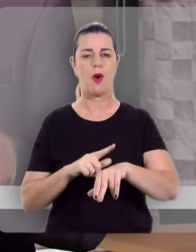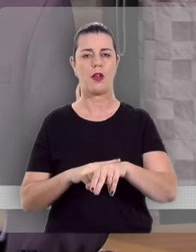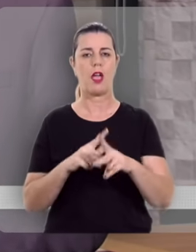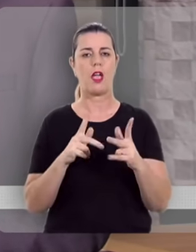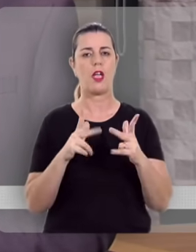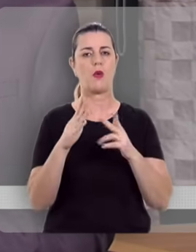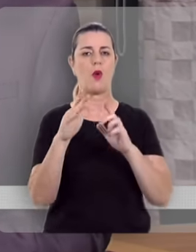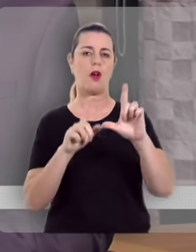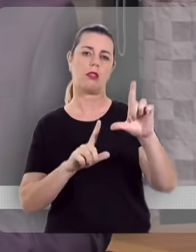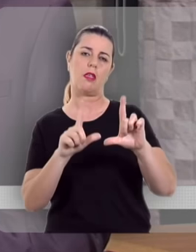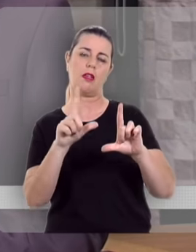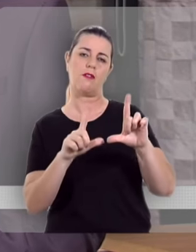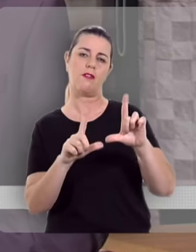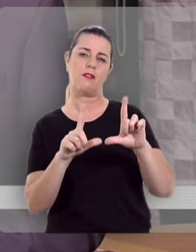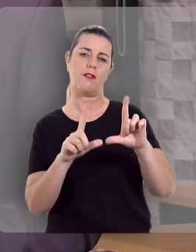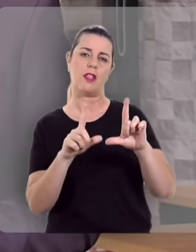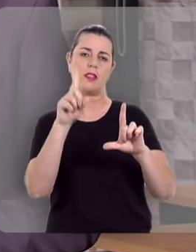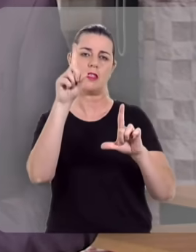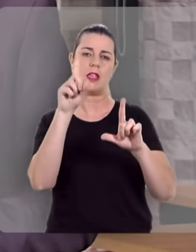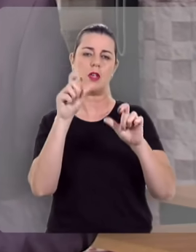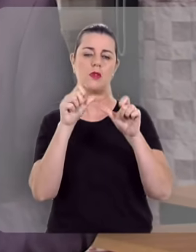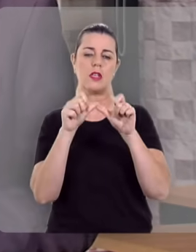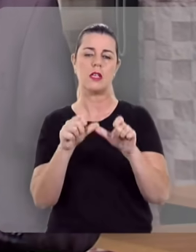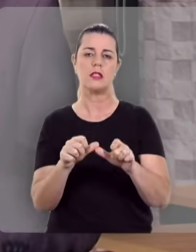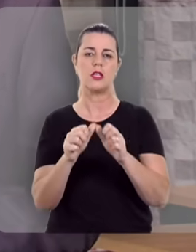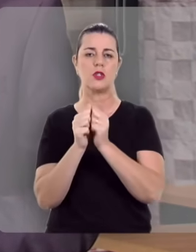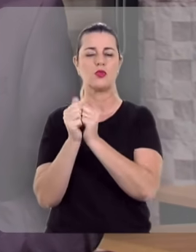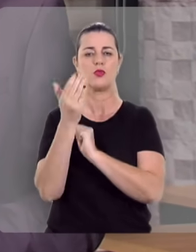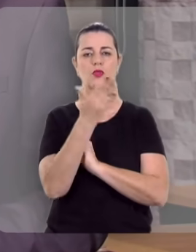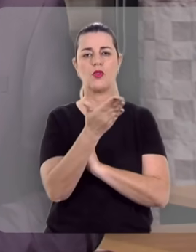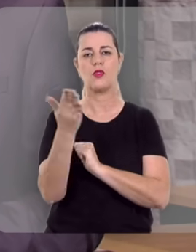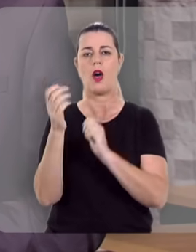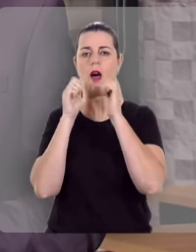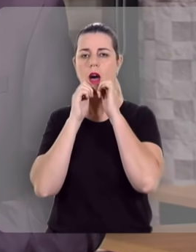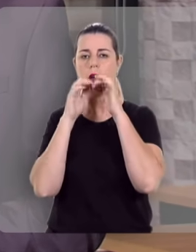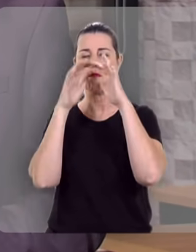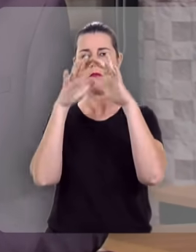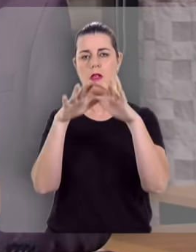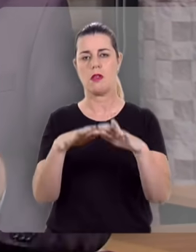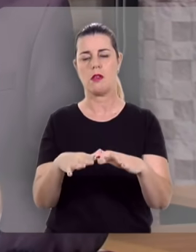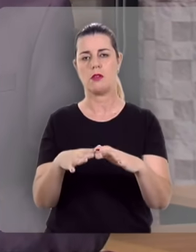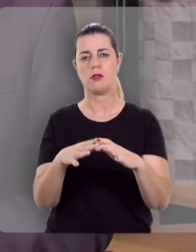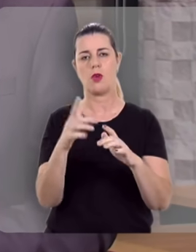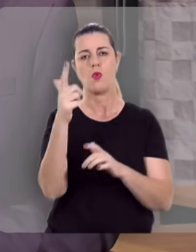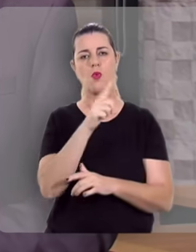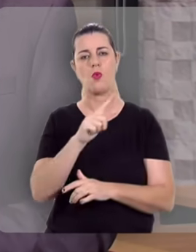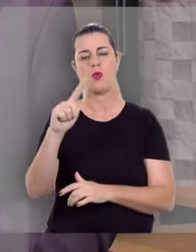e nesse mesmo canal e que Deus esteja contigo te abençoando continuamente